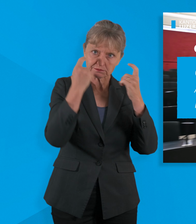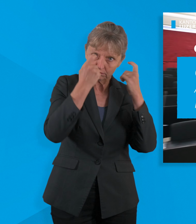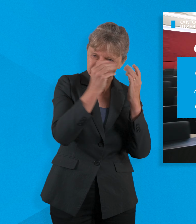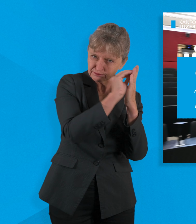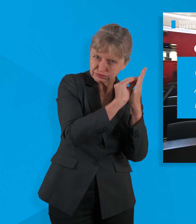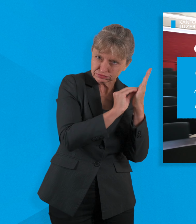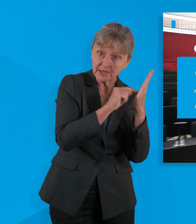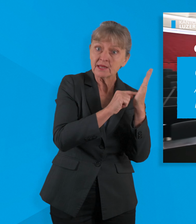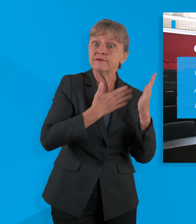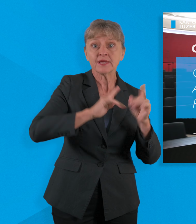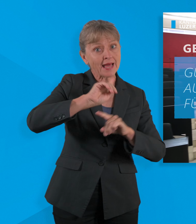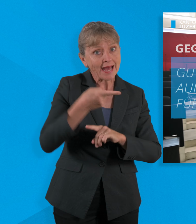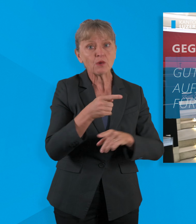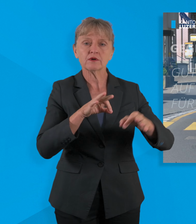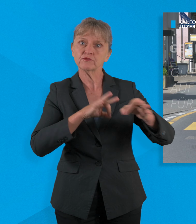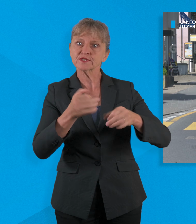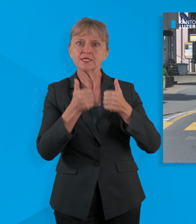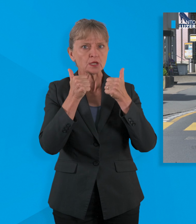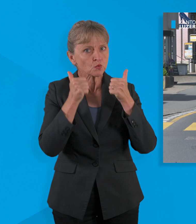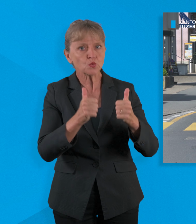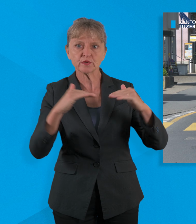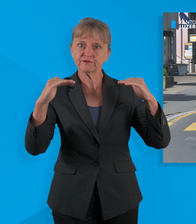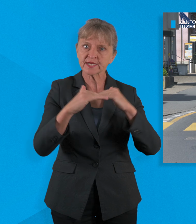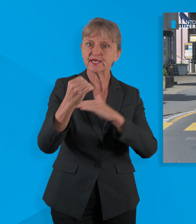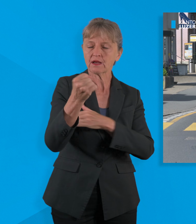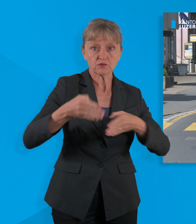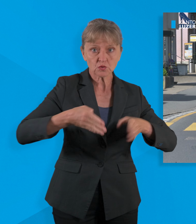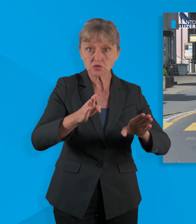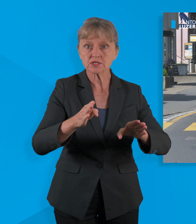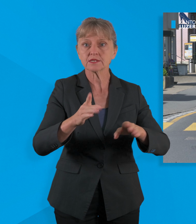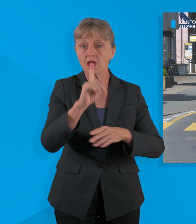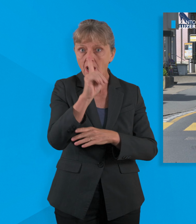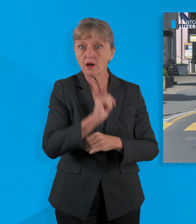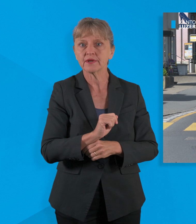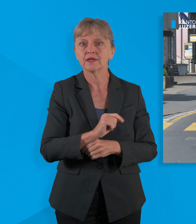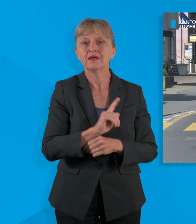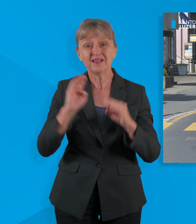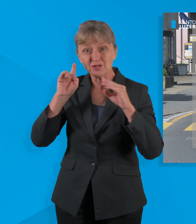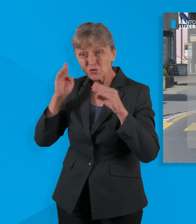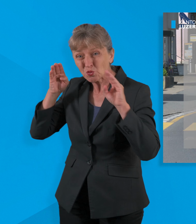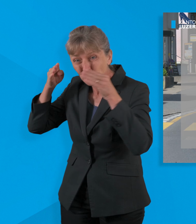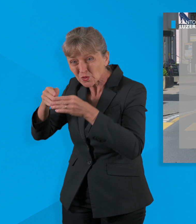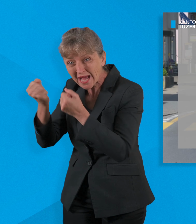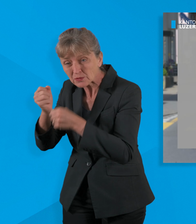Dieser will ebenfalls einen gut funktionierenden Verkehr auf den Kantonsstrassen, allerdings nicht nur für das Auto.